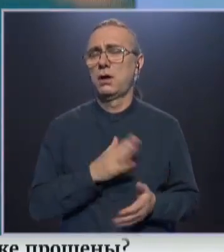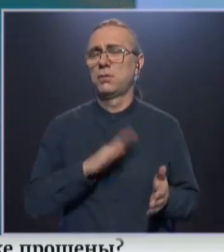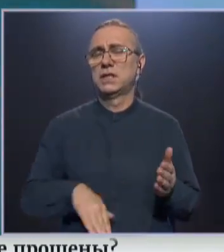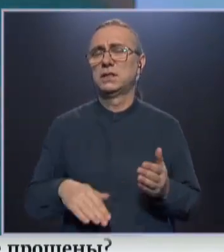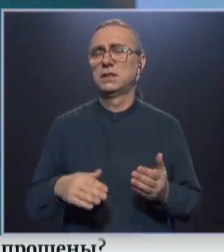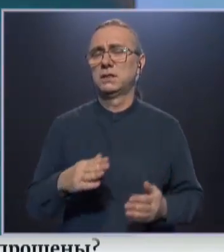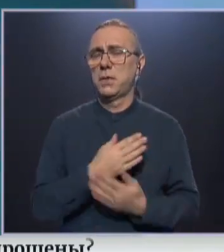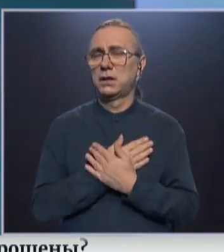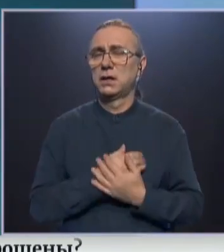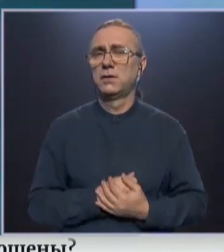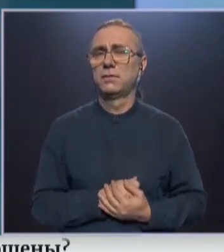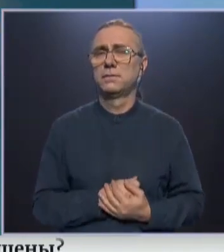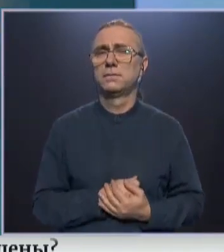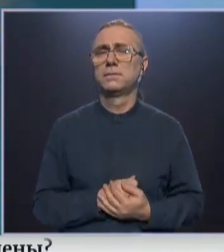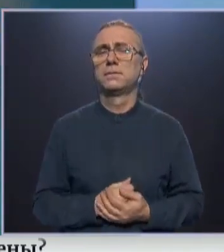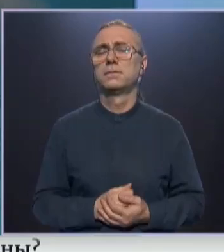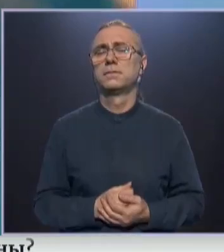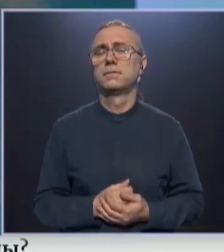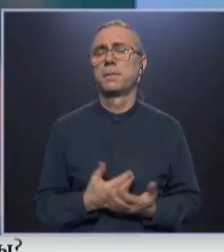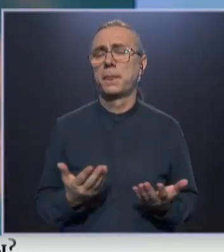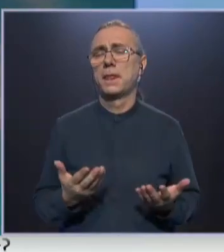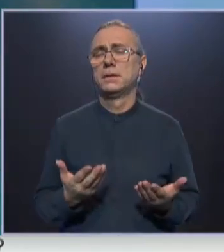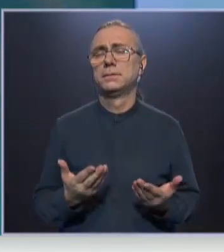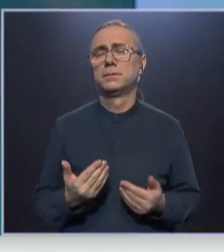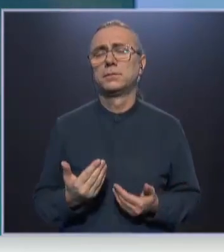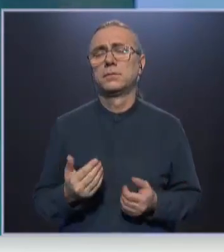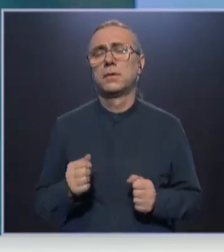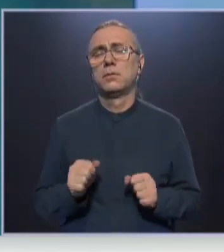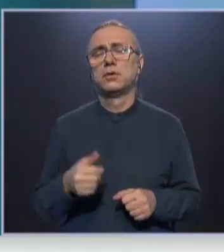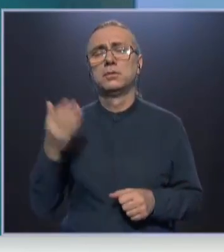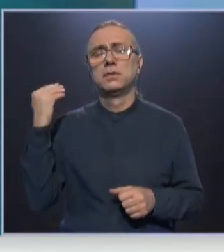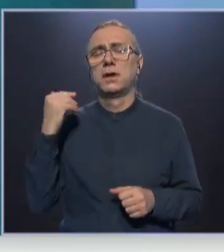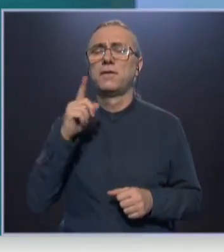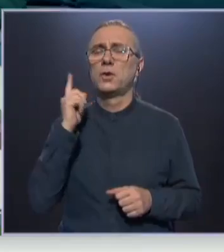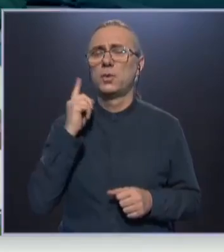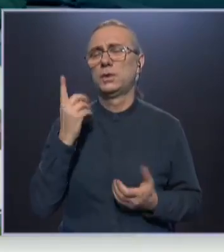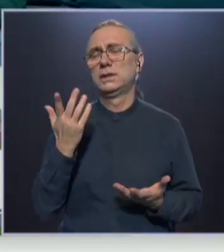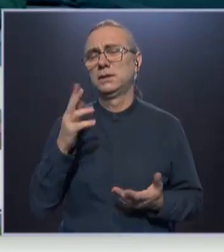отдав какую-то Дань безрассудству юности и служения тем страстям